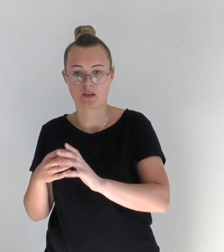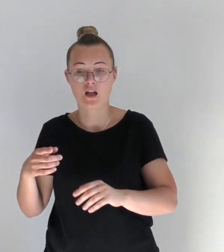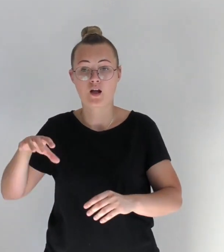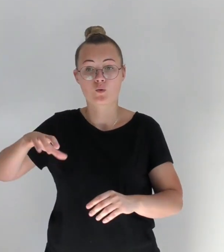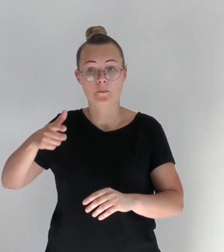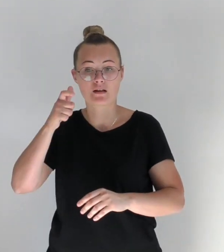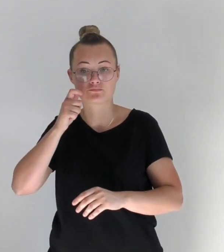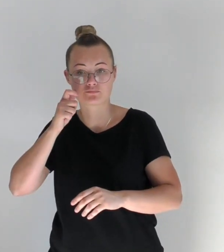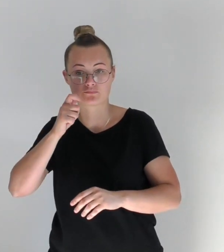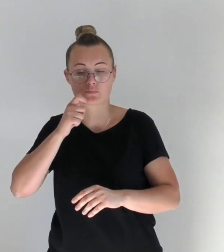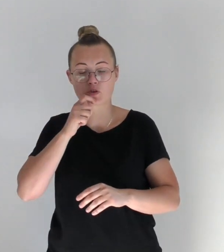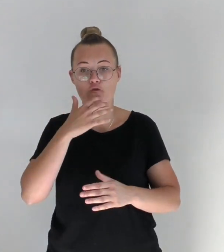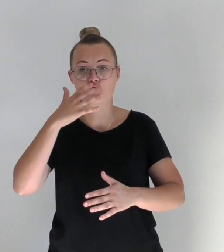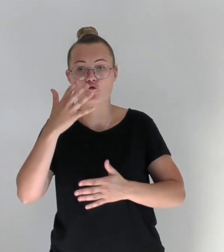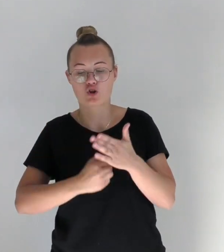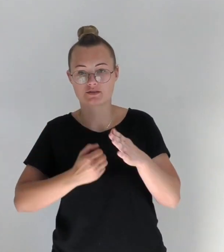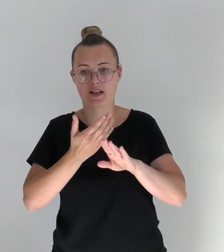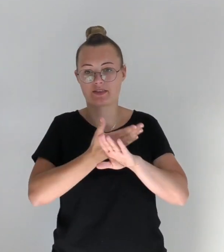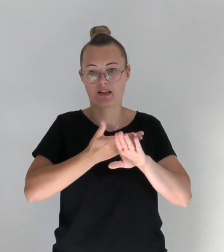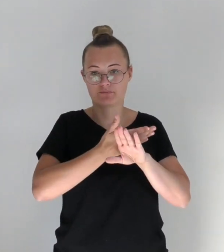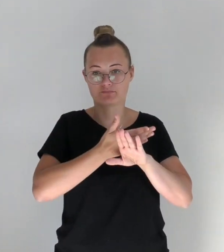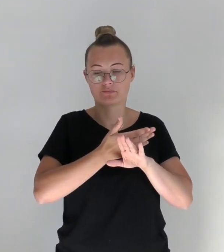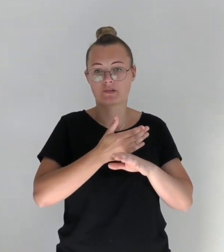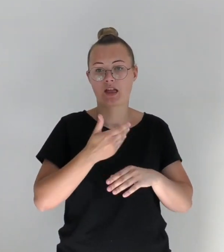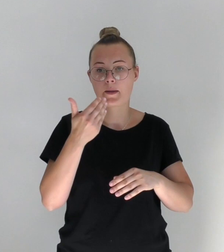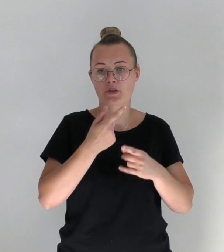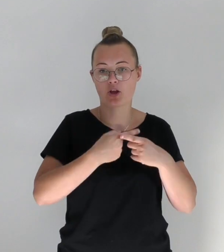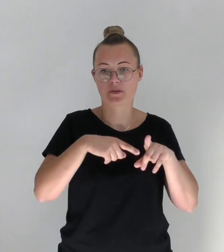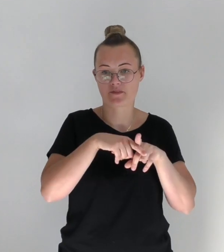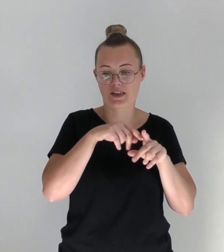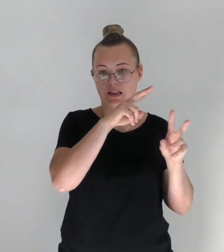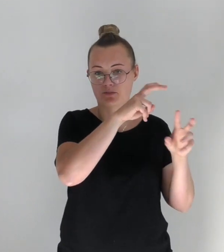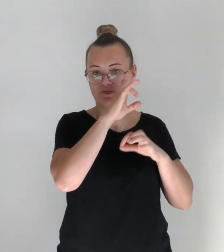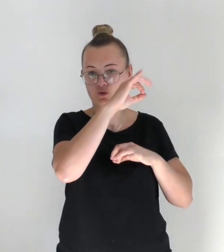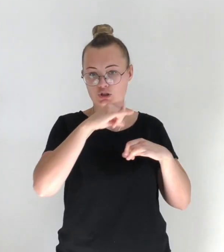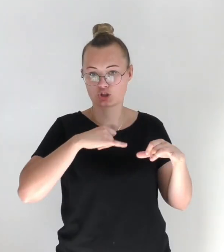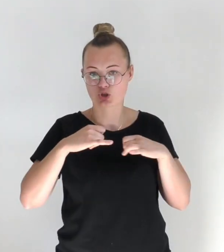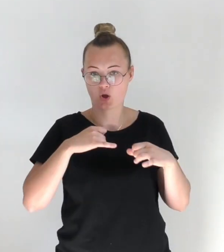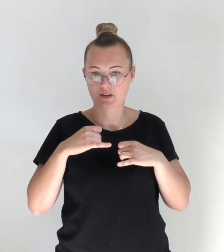podszywając się pod instytucje publiczne.